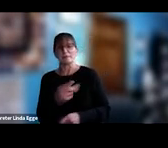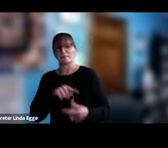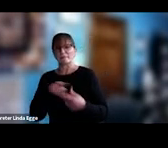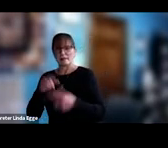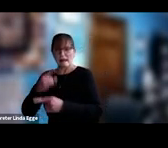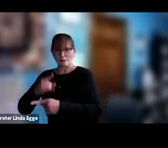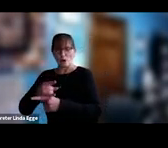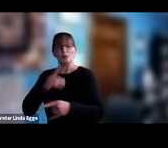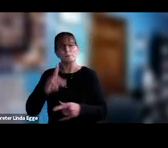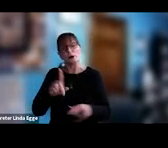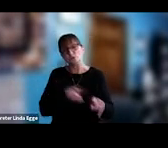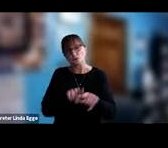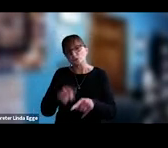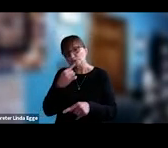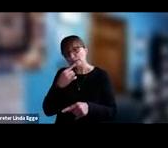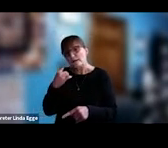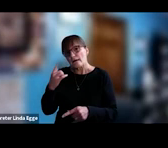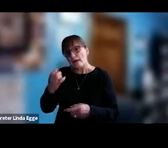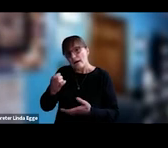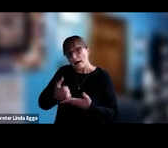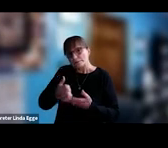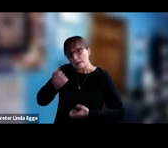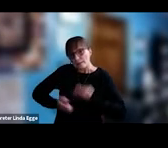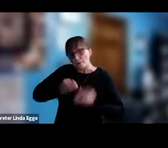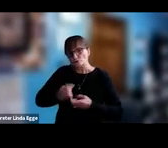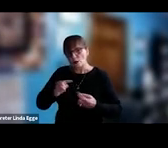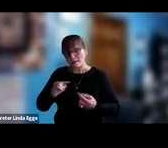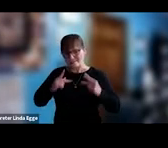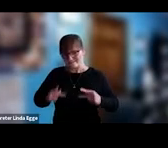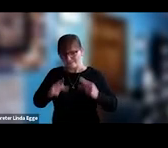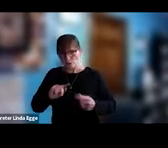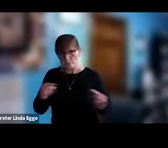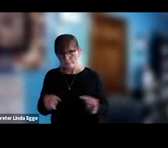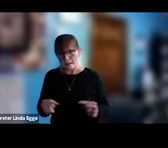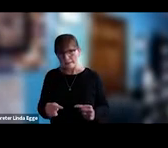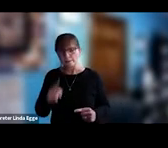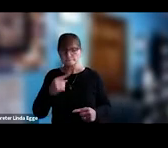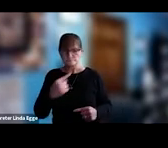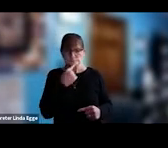Pero también dice que le ayuda con su dolor emocional y físico. Así que ahí lo tenemos. Específicamente lo que ella dice